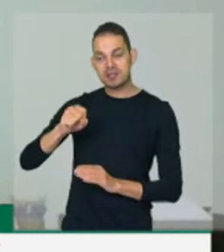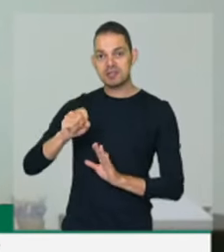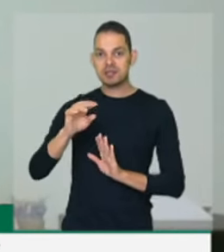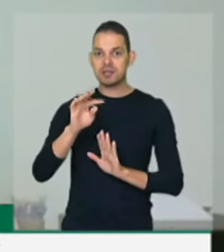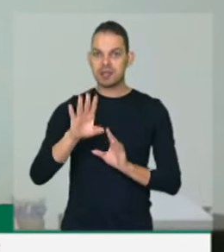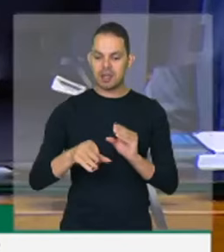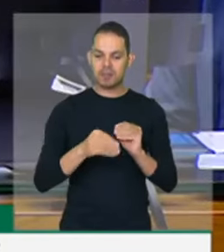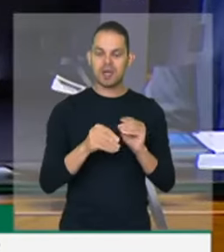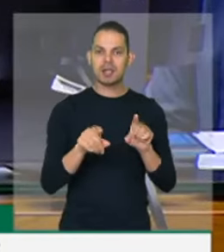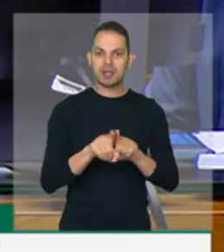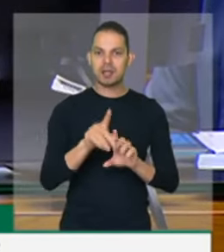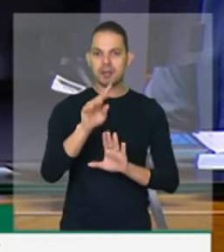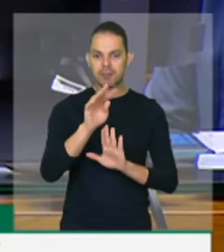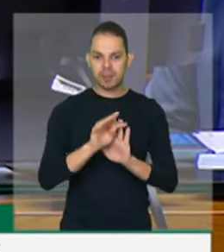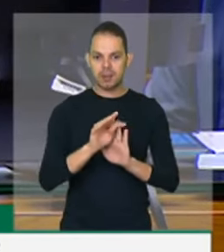A EMENDA E SIM AO DESTAQUE. -- [PRESIDENTE]: COMO